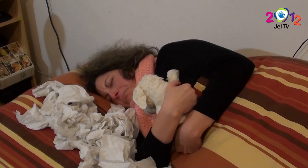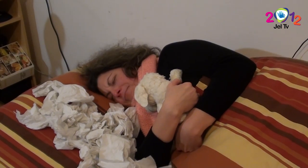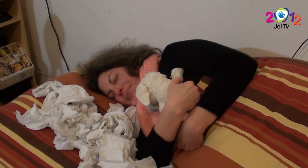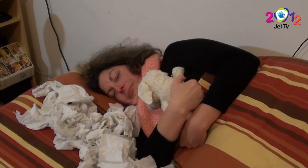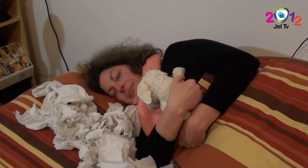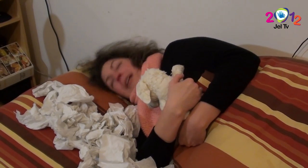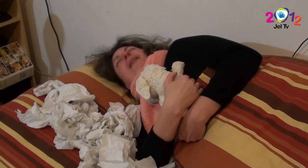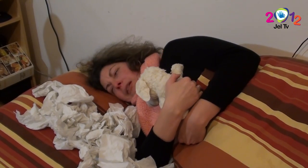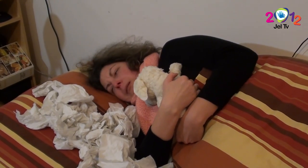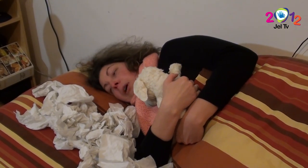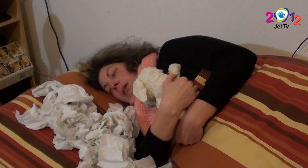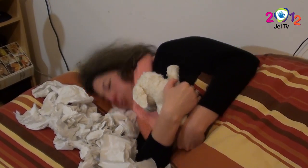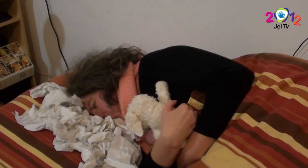HAPCI!